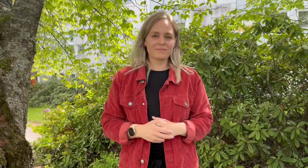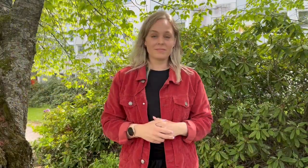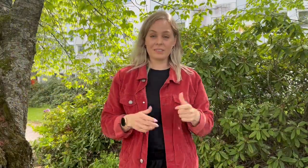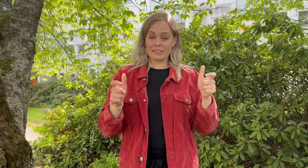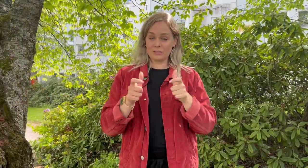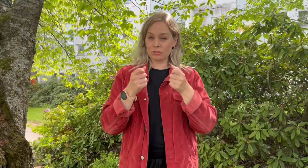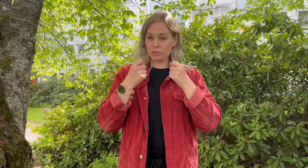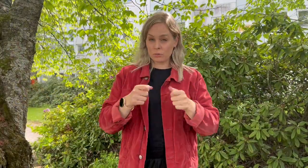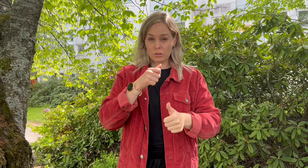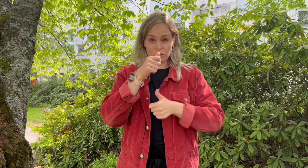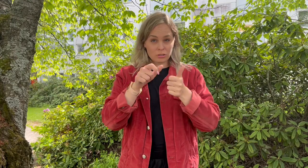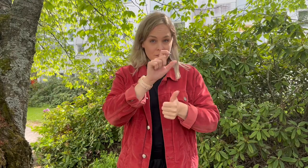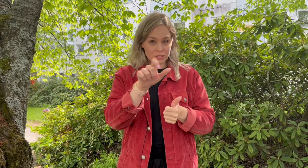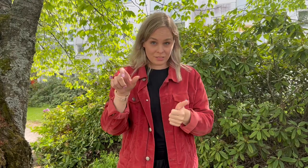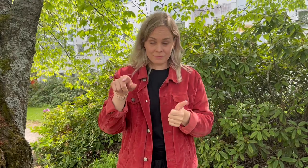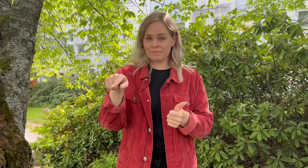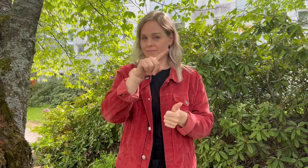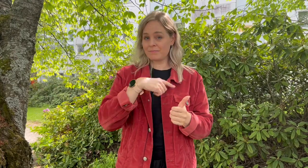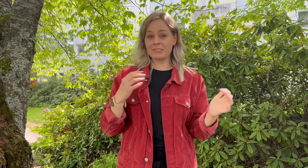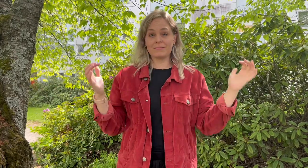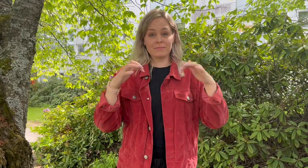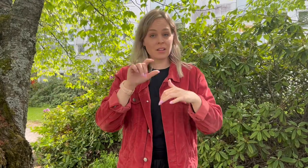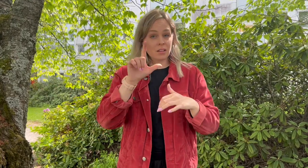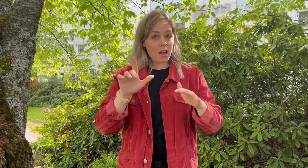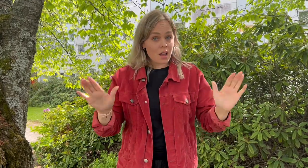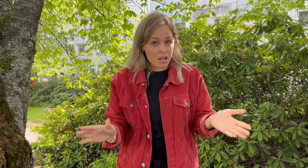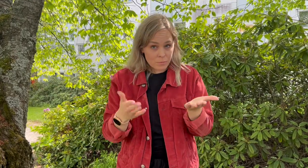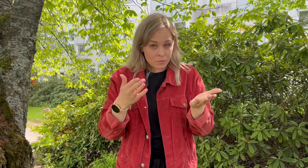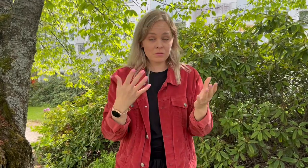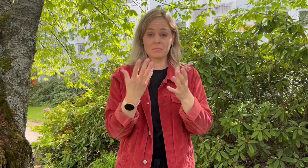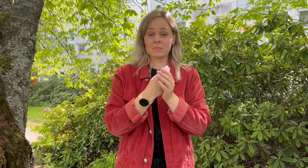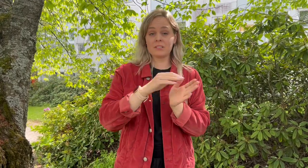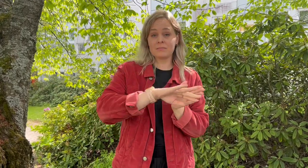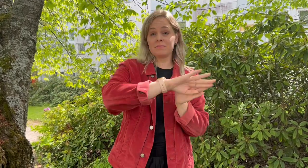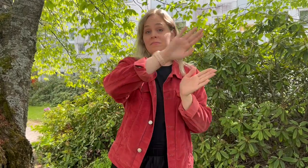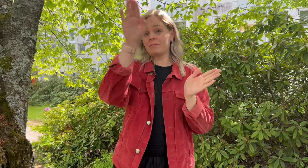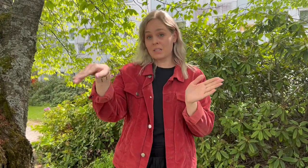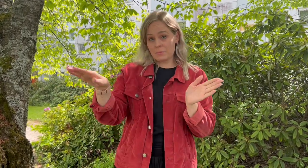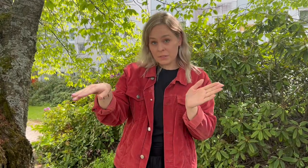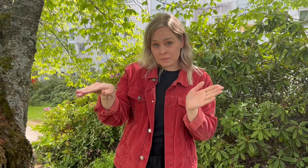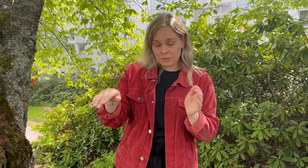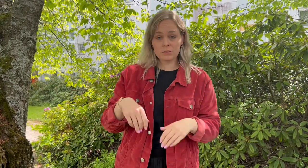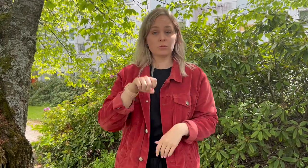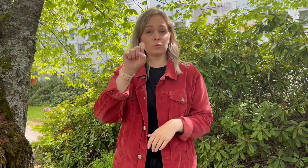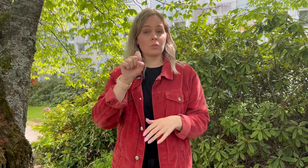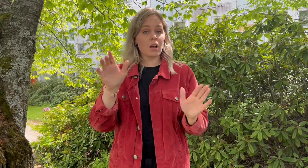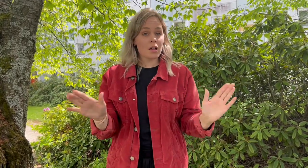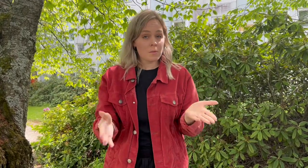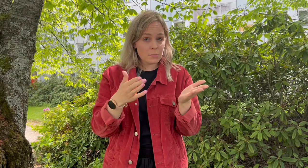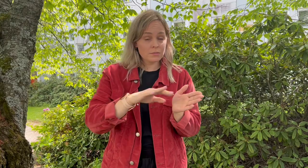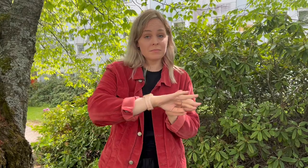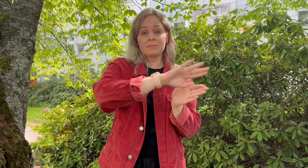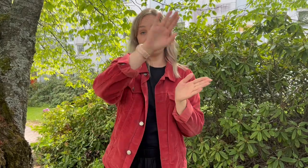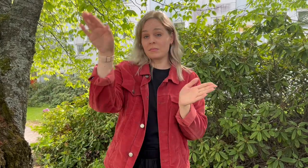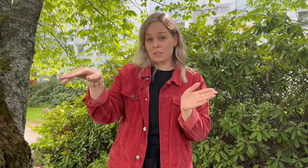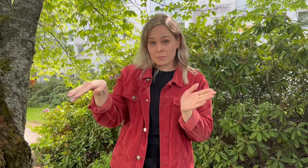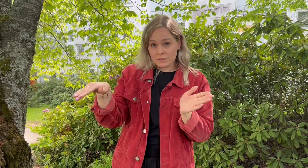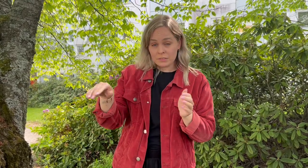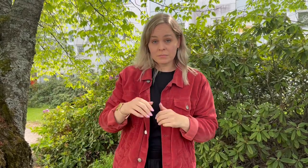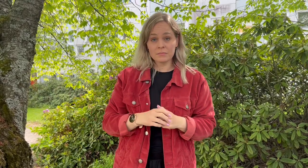Järjestötoimintaan ilmoittautuneet aloittavat lauantaina - lopettaen myöhään iltapäivällä, ja sunnuntai päättyy iltapäivään.